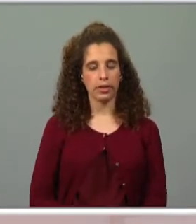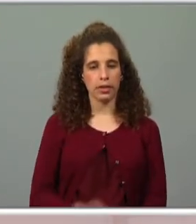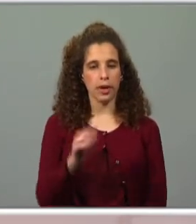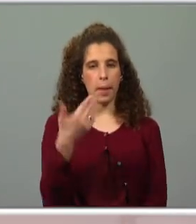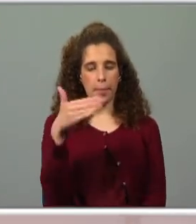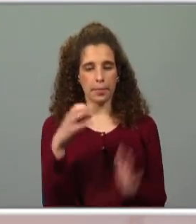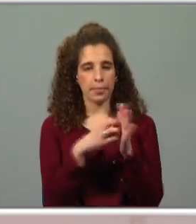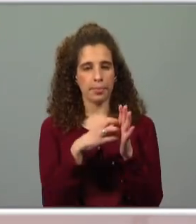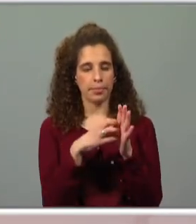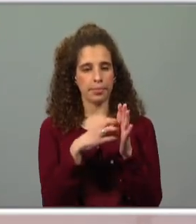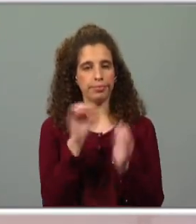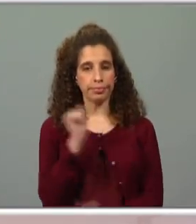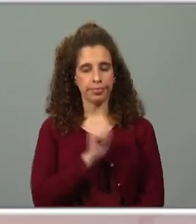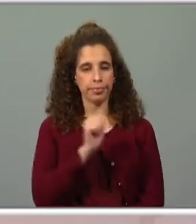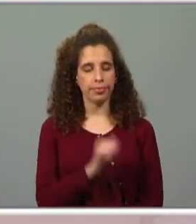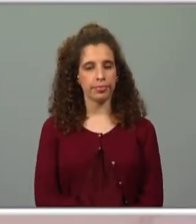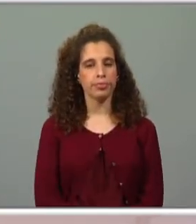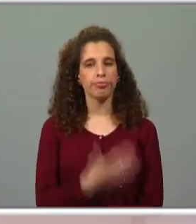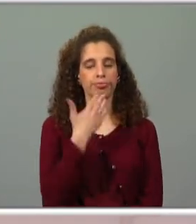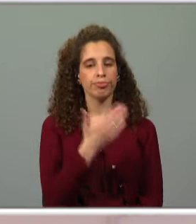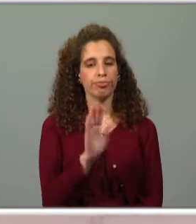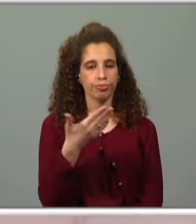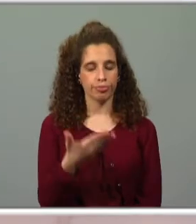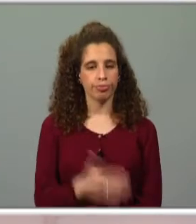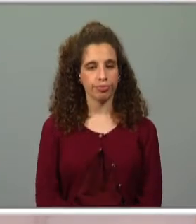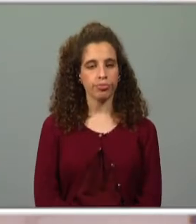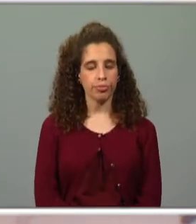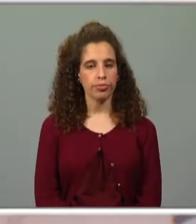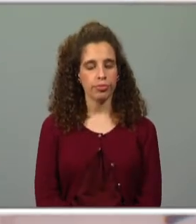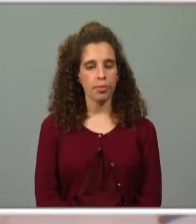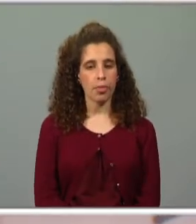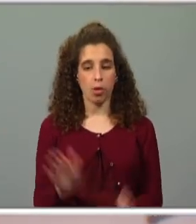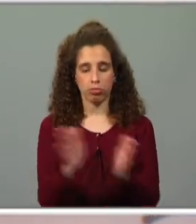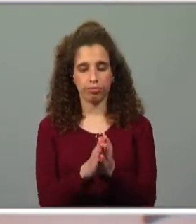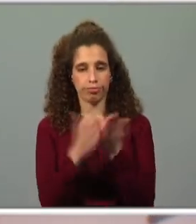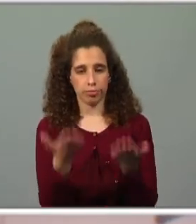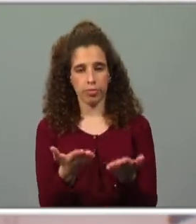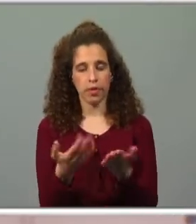primeira imagem Sim vou pedir diz então que tenham o vosso caderno ou vossa 第一張圖片是的，我會問這樣說你有你的筆記本或你的